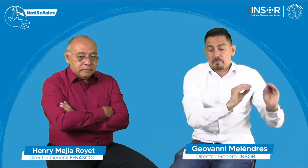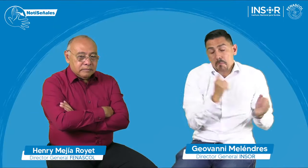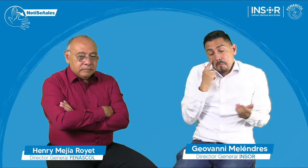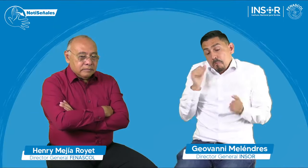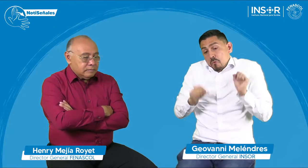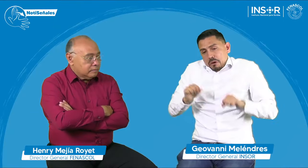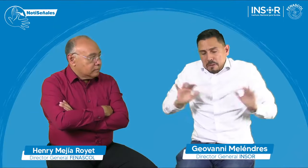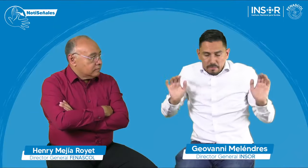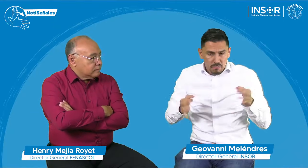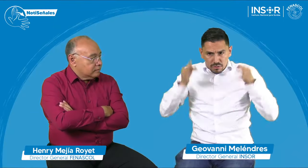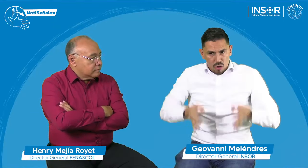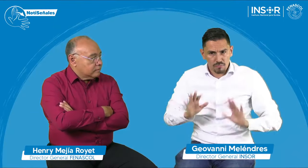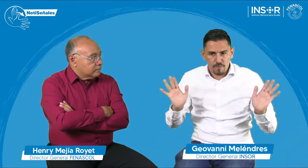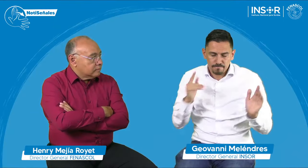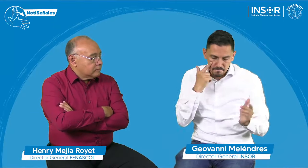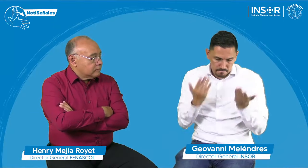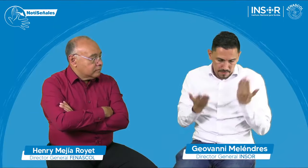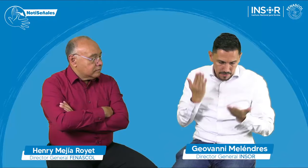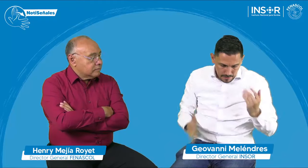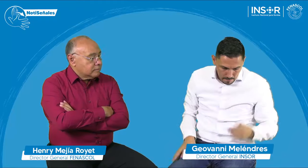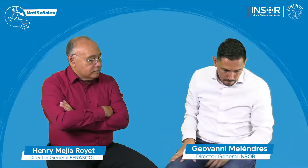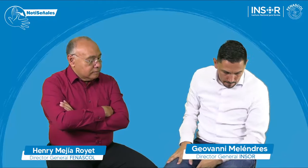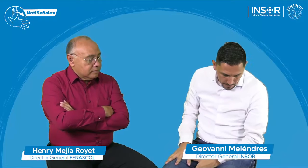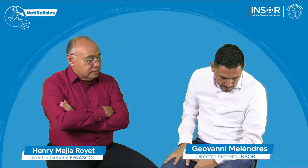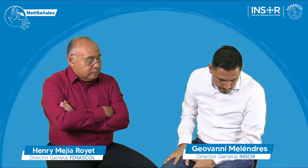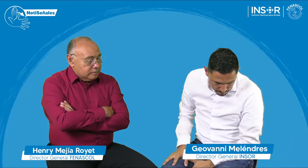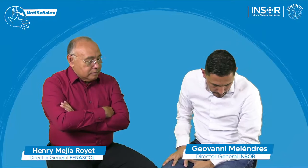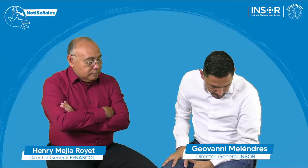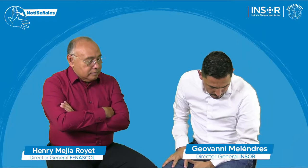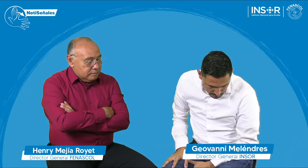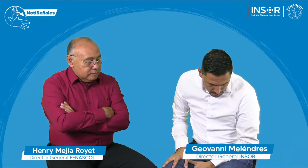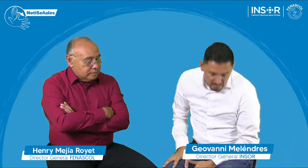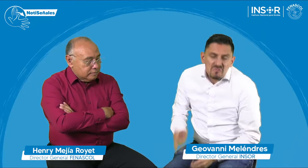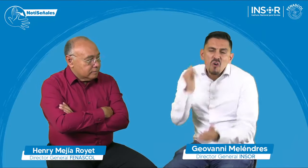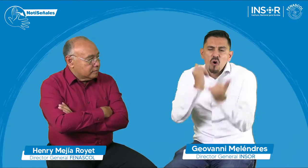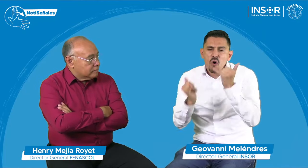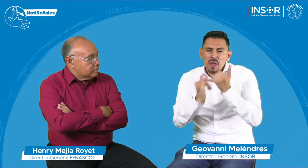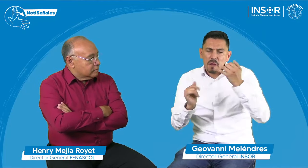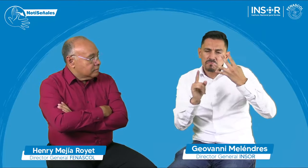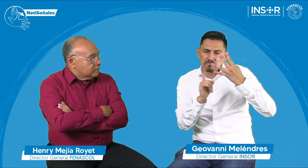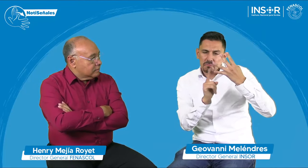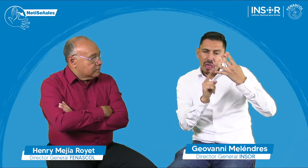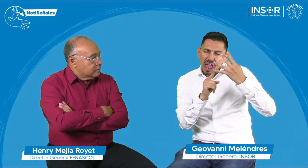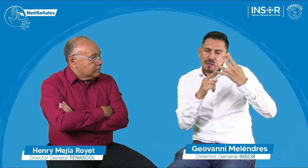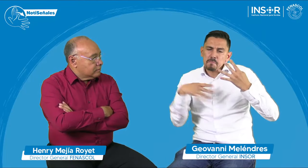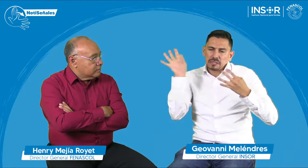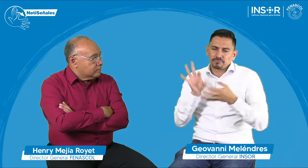realizar estos procesos. Y obviamente acorde a las normas que nos rigen el estado. No es